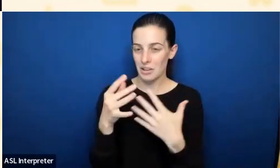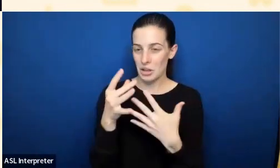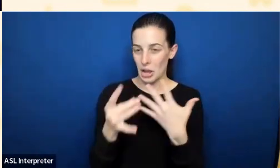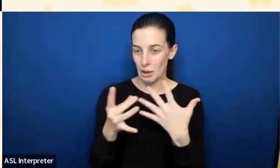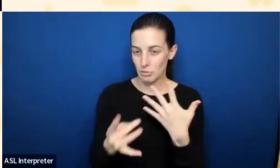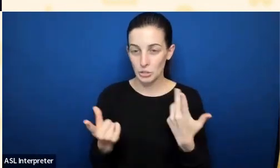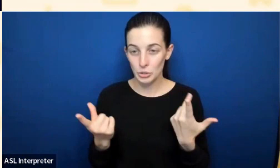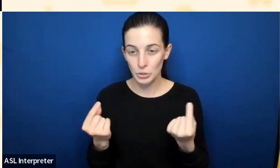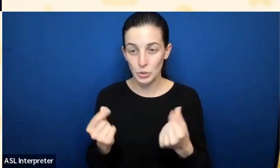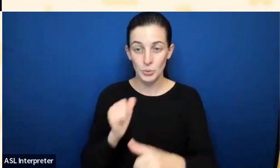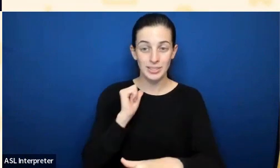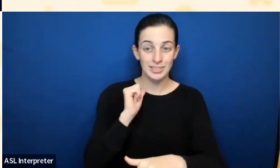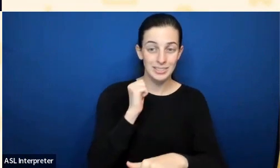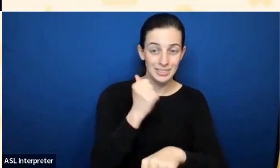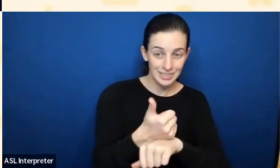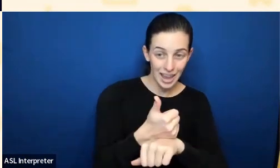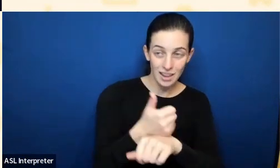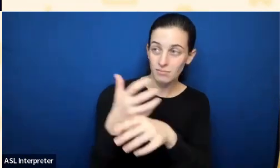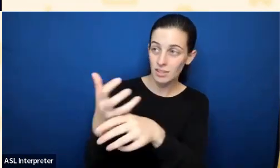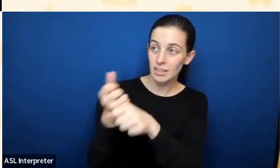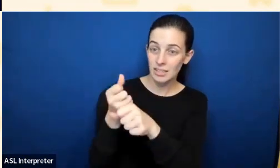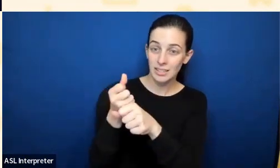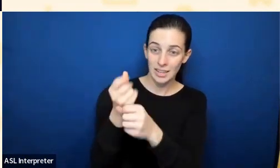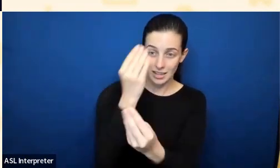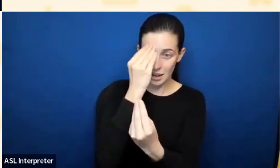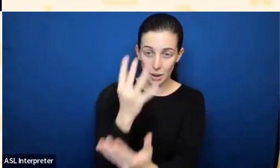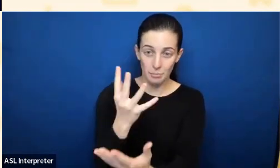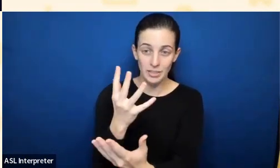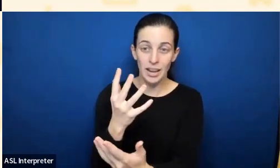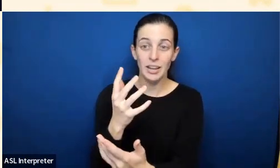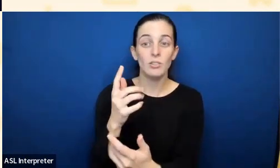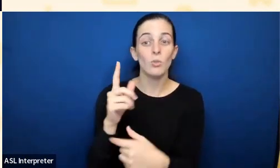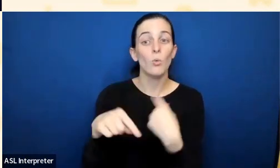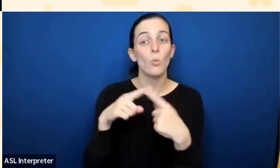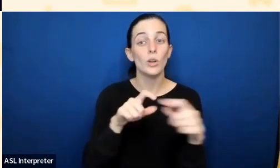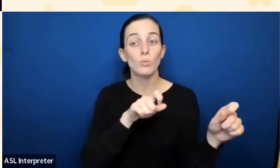obtener y actualizar el estado de nuestra animación cuando cargamos la página y cuando interactúan con el botón.